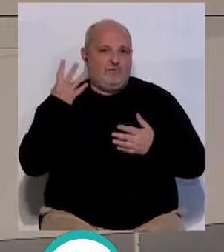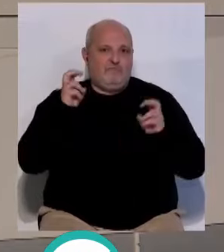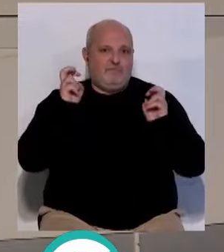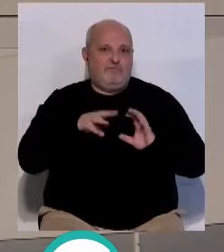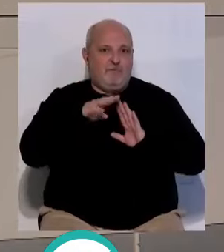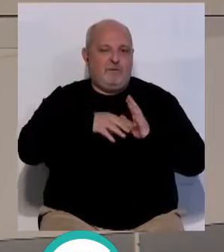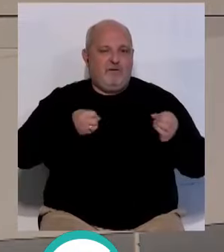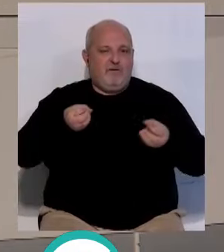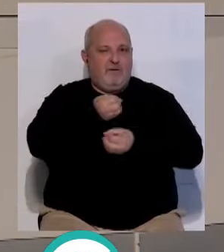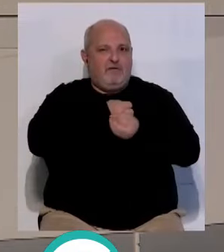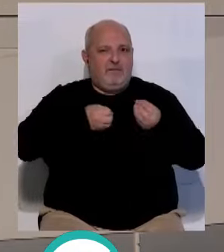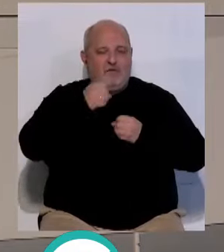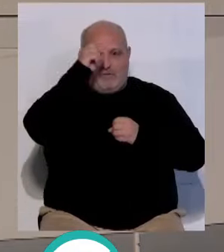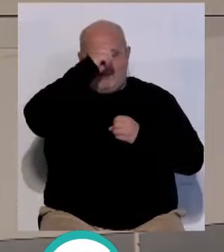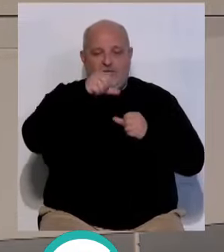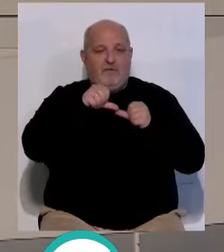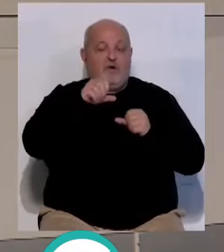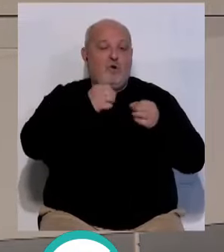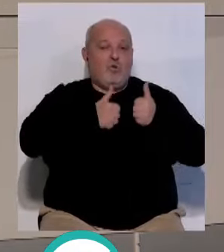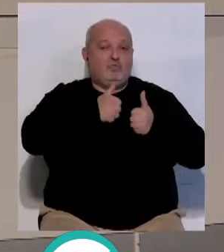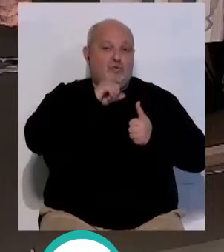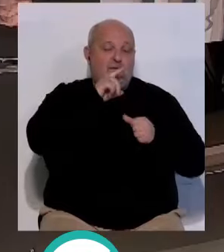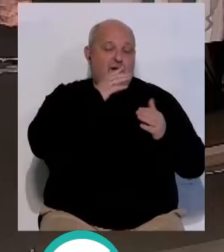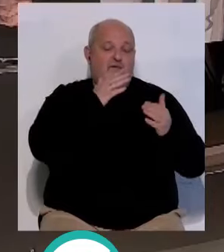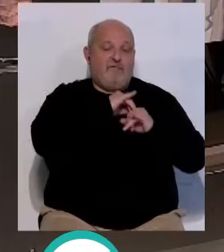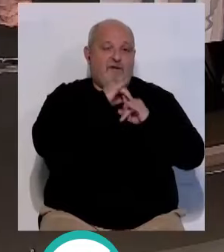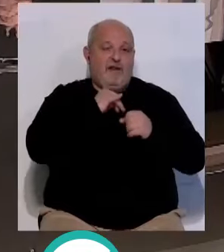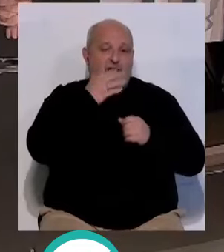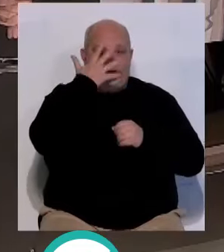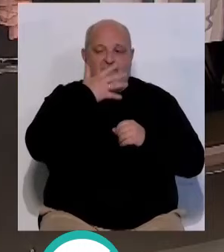acompañado que os vaya bien en el Fall a los que vais al teatro feliz Carnaval wily a ti te